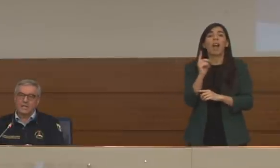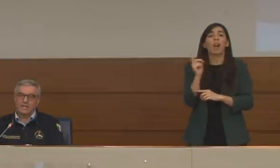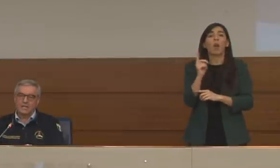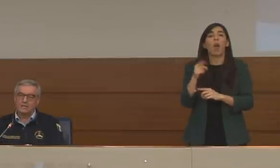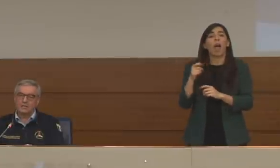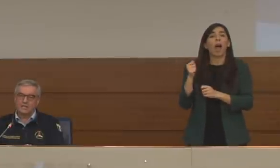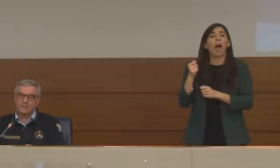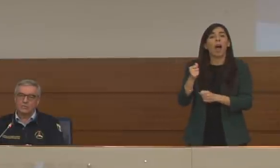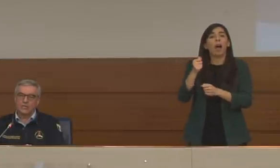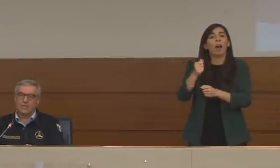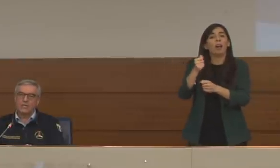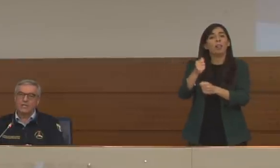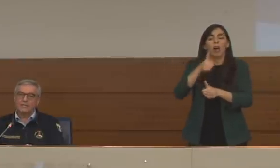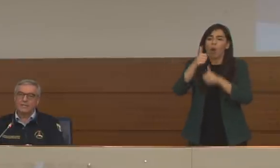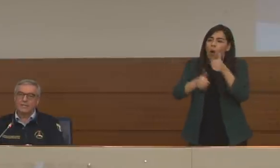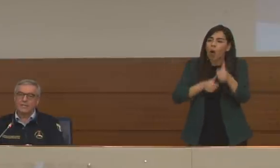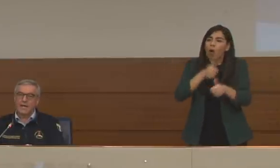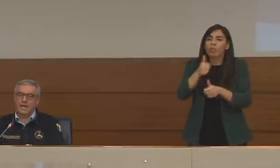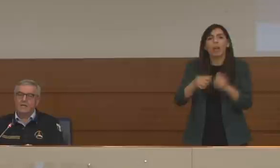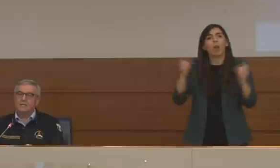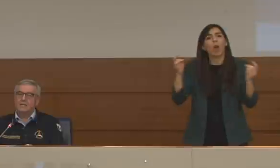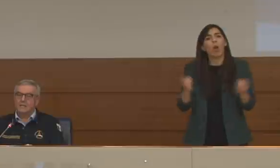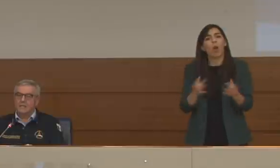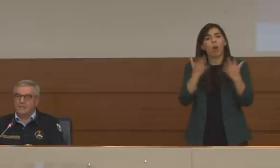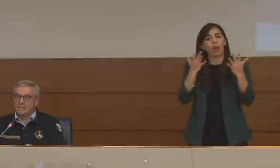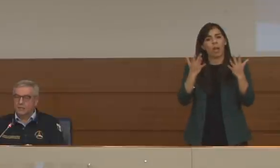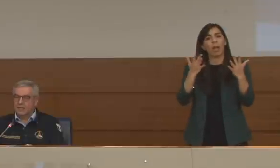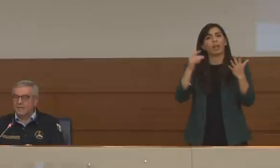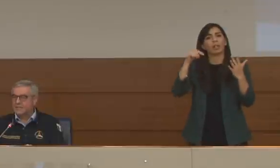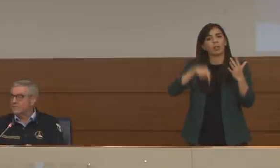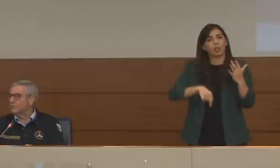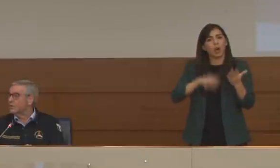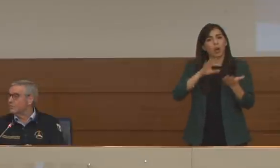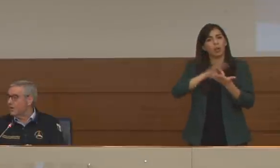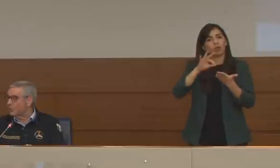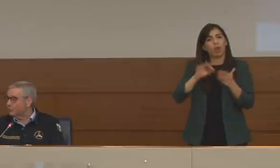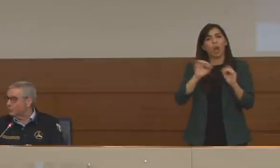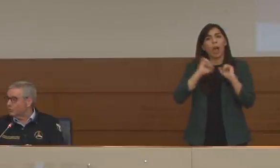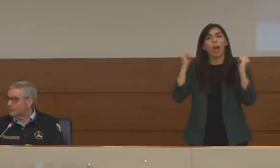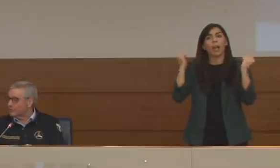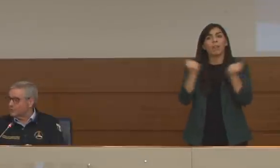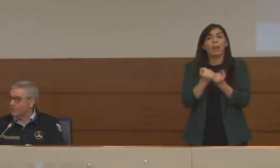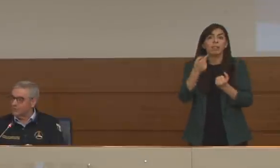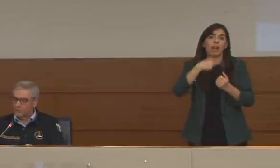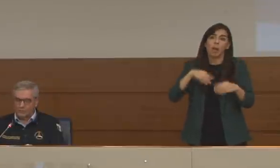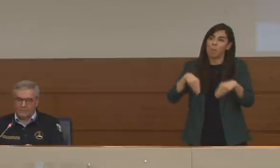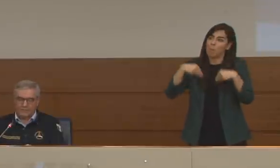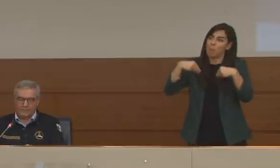in occasione della ricorrenza. Non abbiamo potuto partecipare tutti quanti